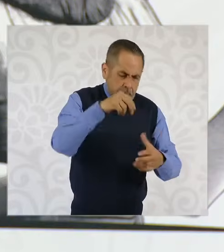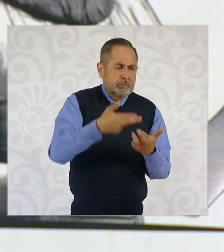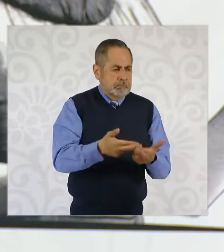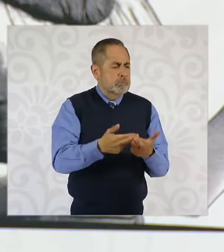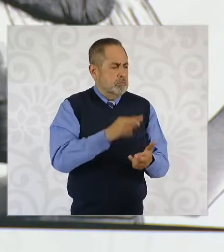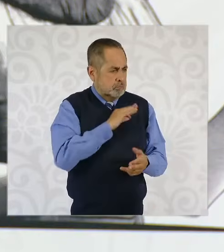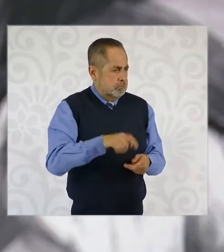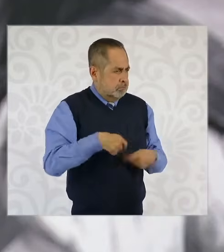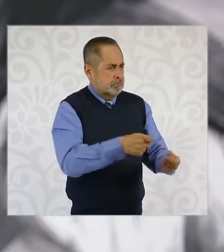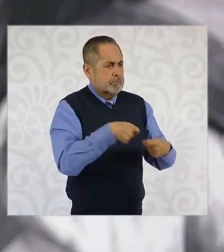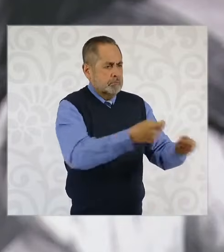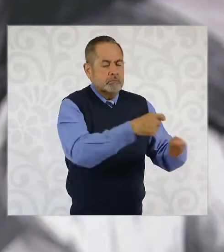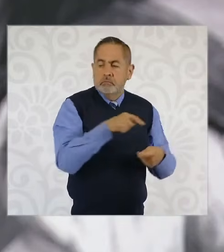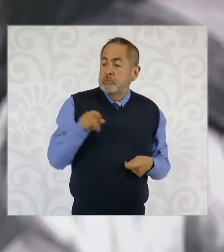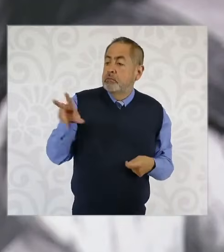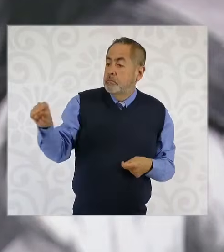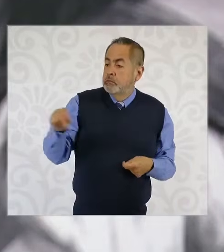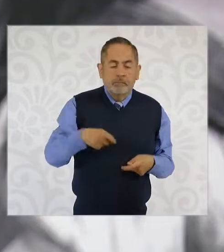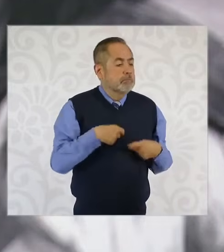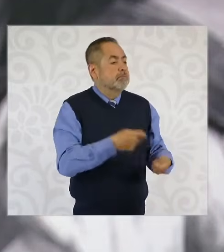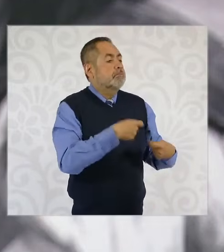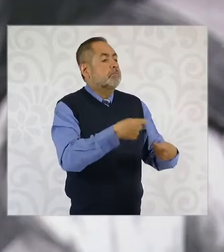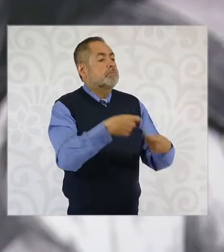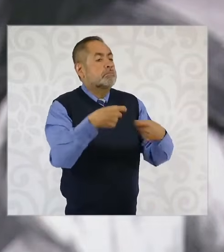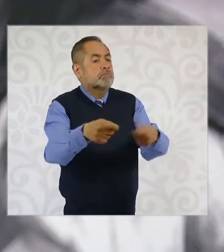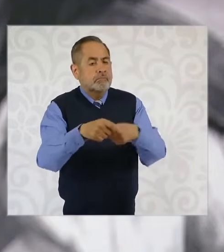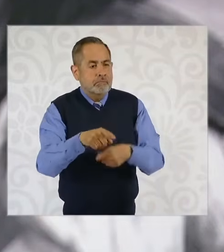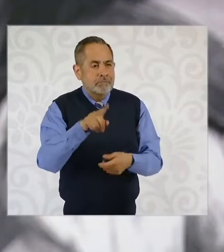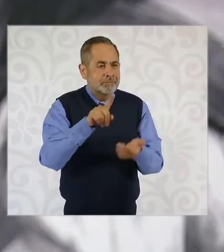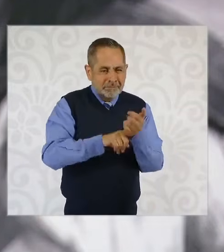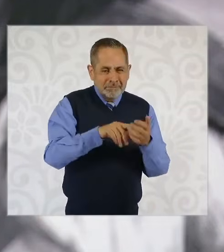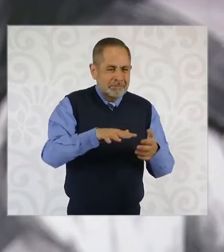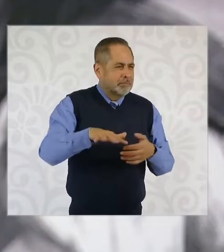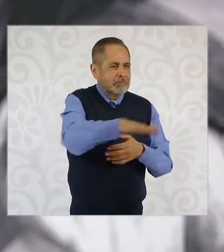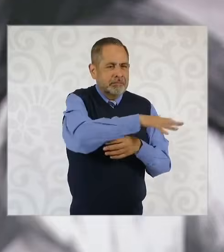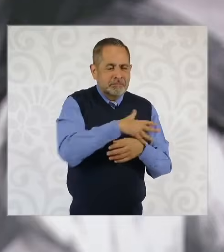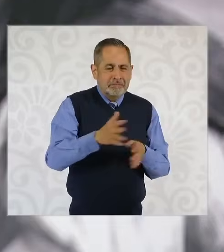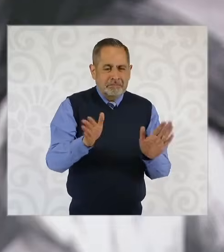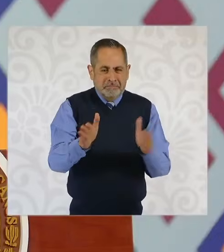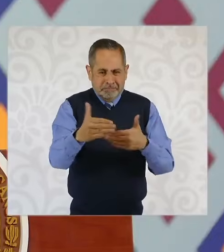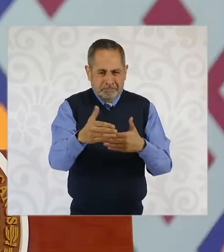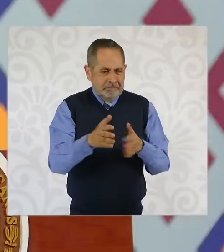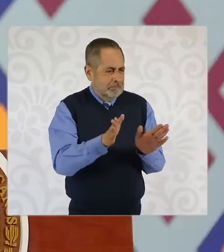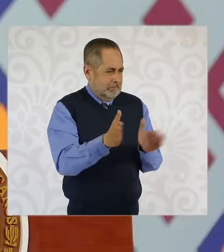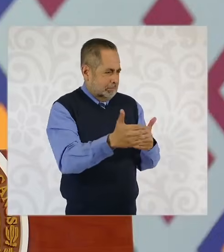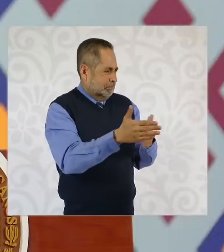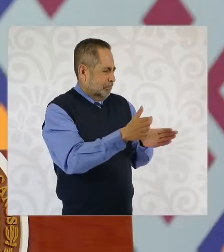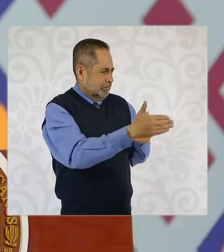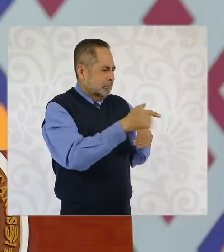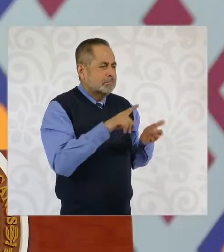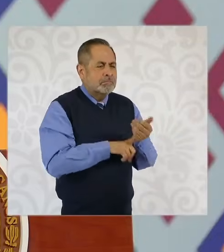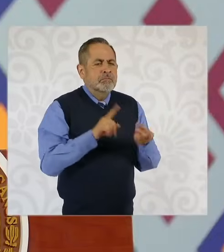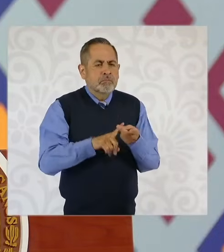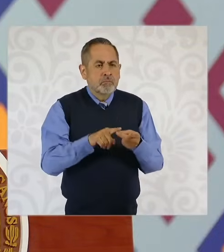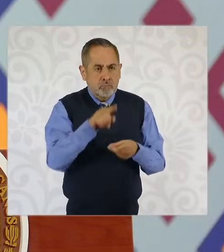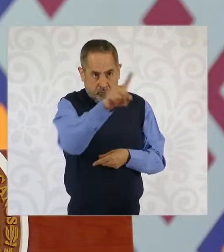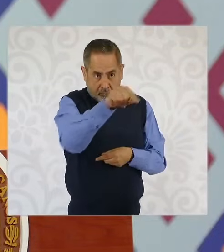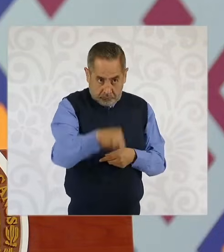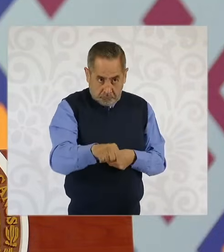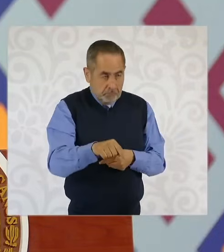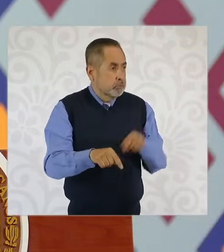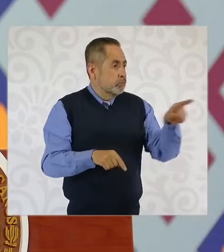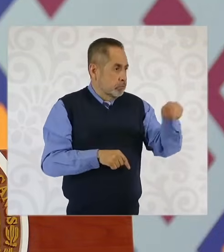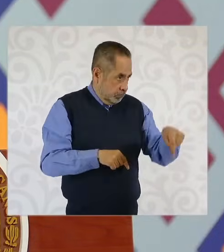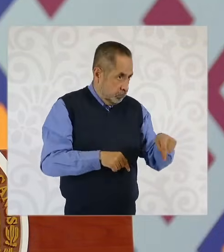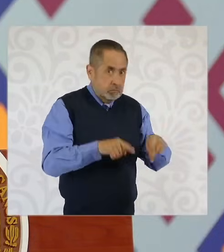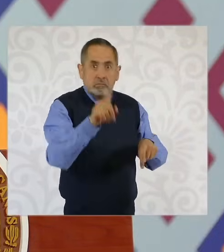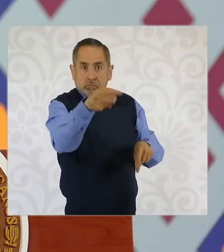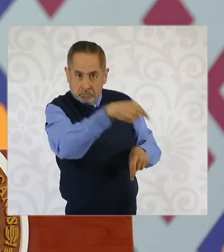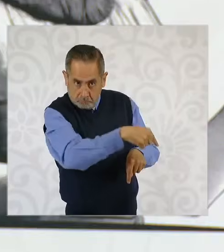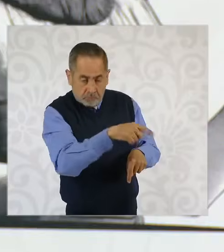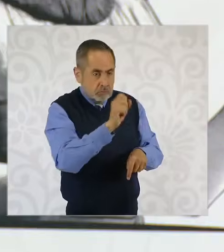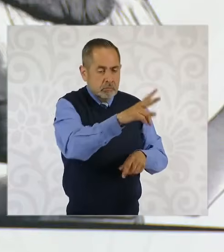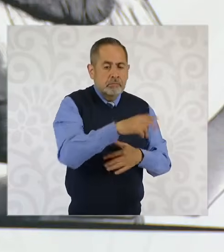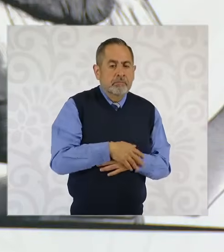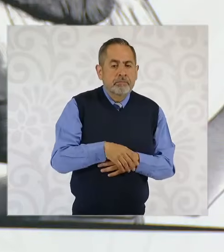Entonces se hicieron bloques y cada bloque se licitó entonces Pemex podía competir Al mismo